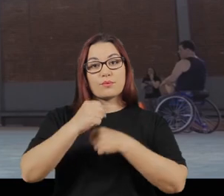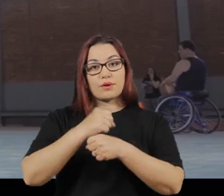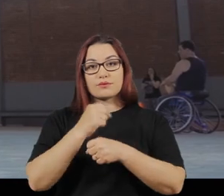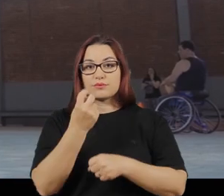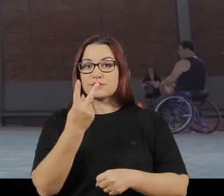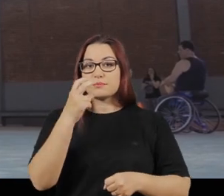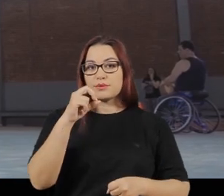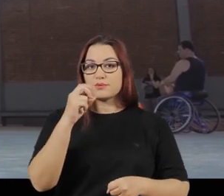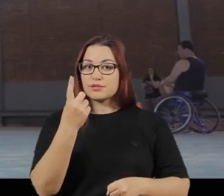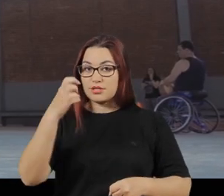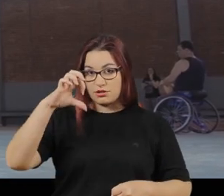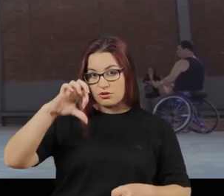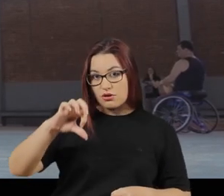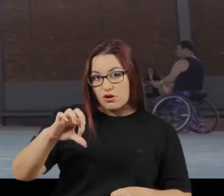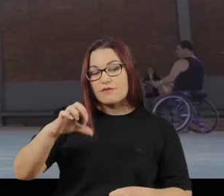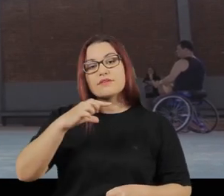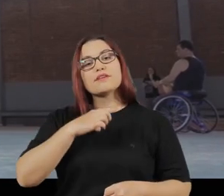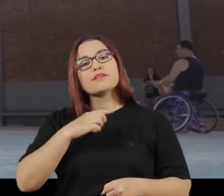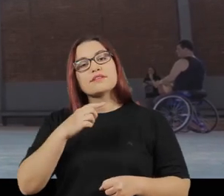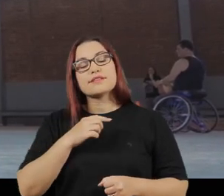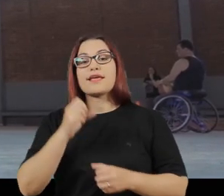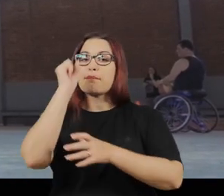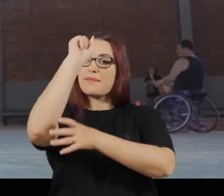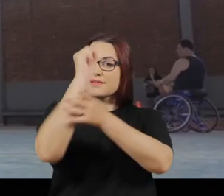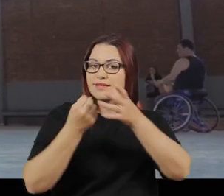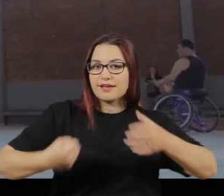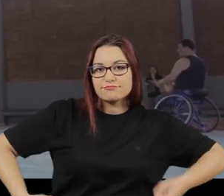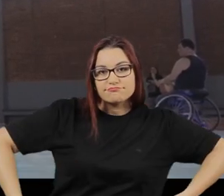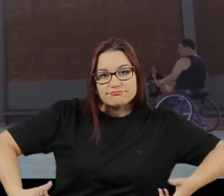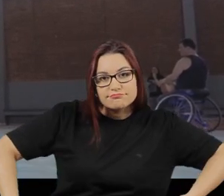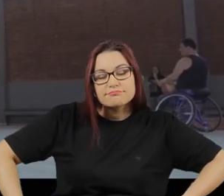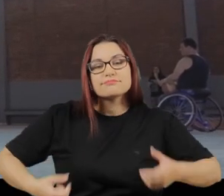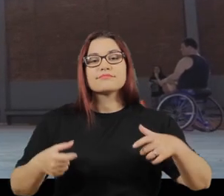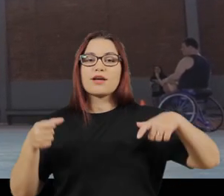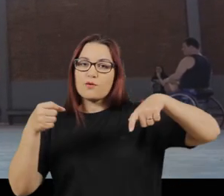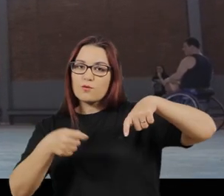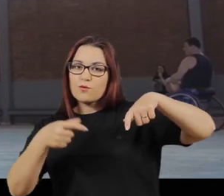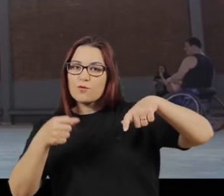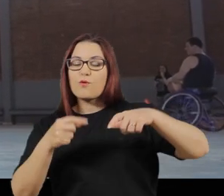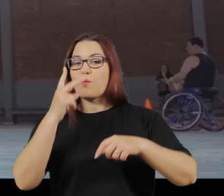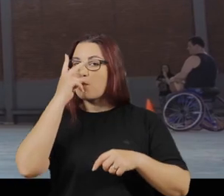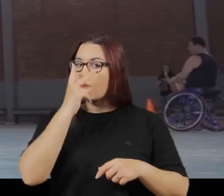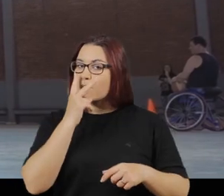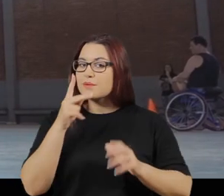cadeira de rodas, o goalball e a natação.